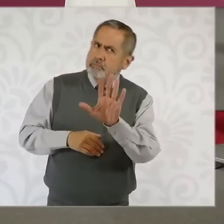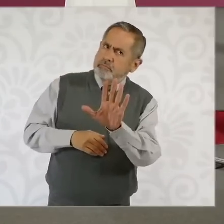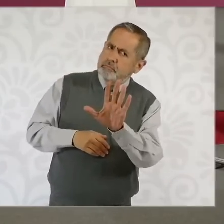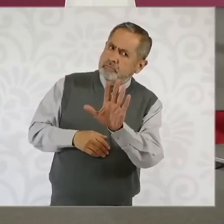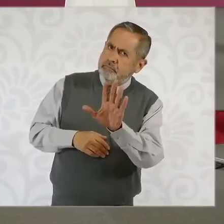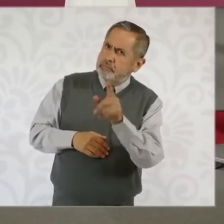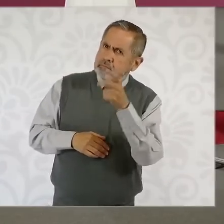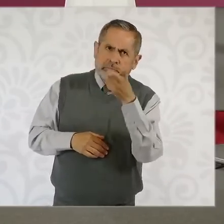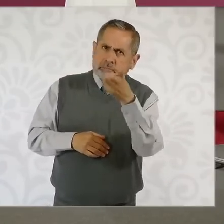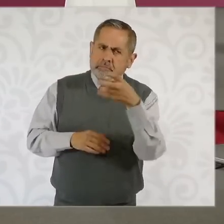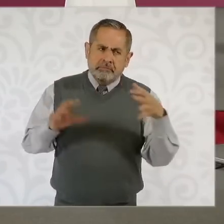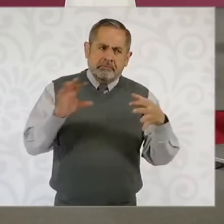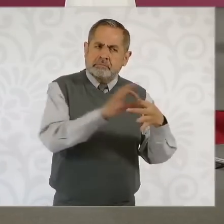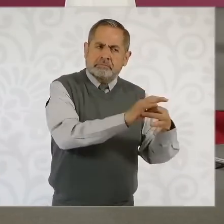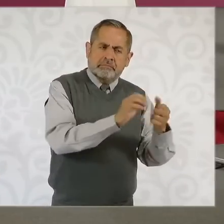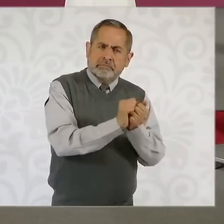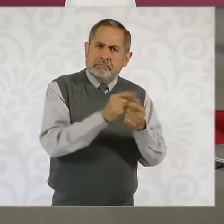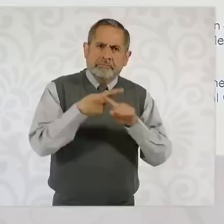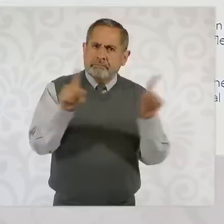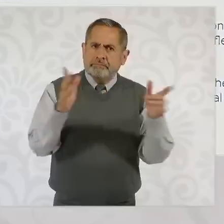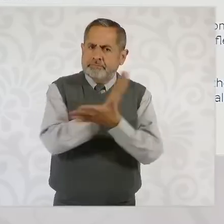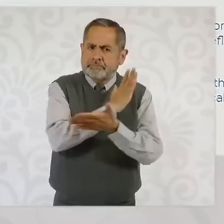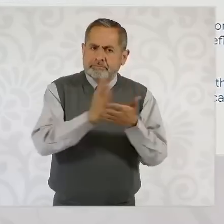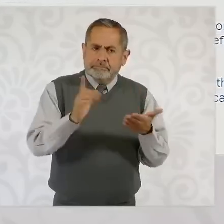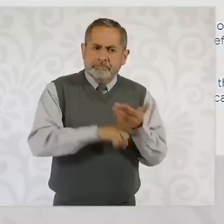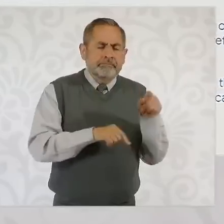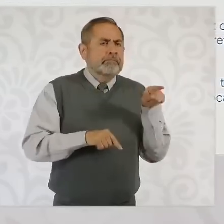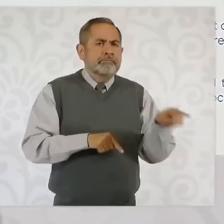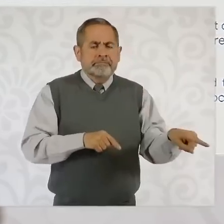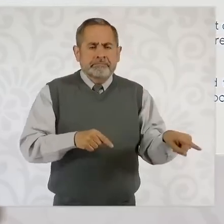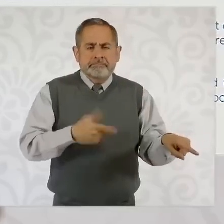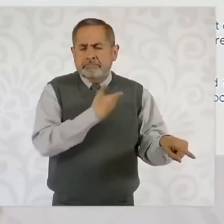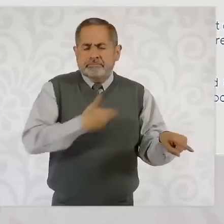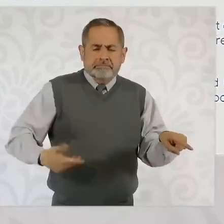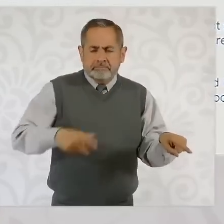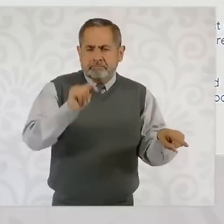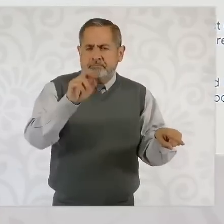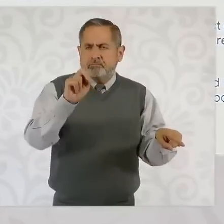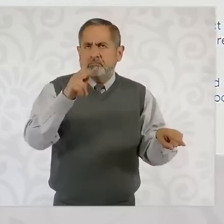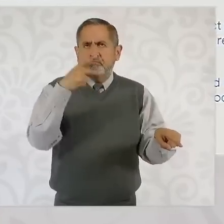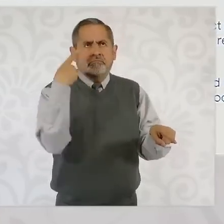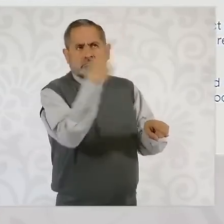decreto que hizo el presidente Trump para su propia plataforma continental entonces